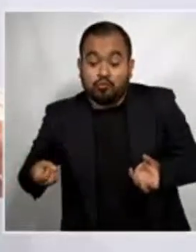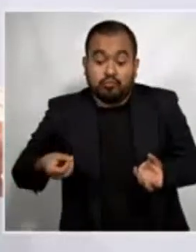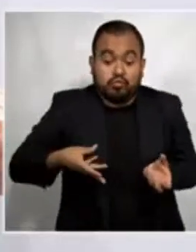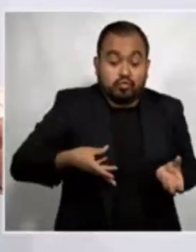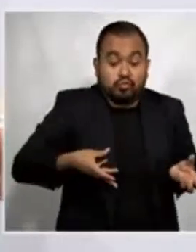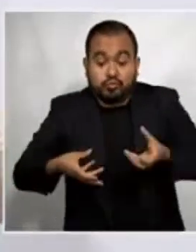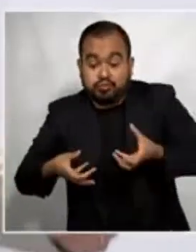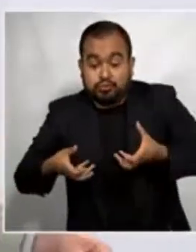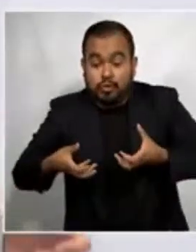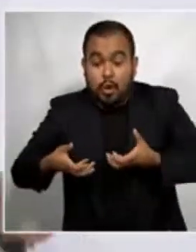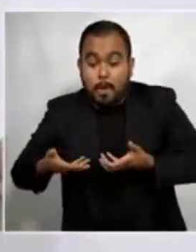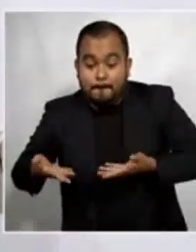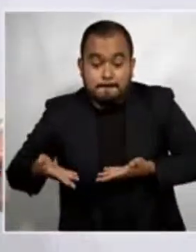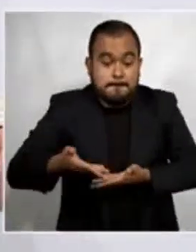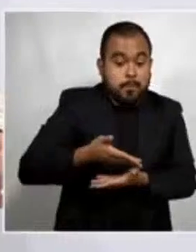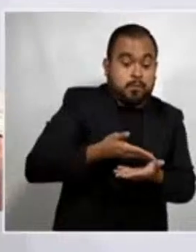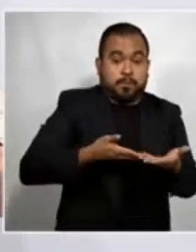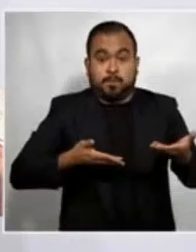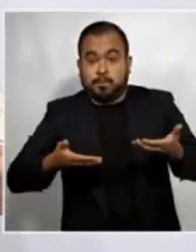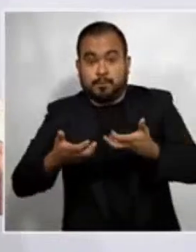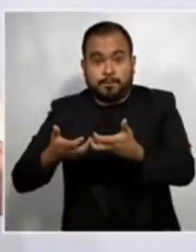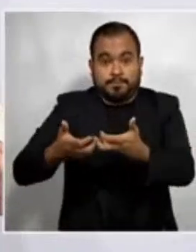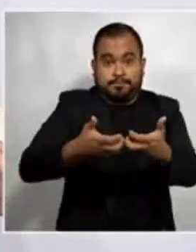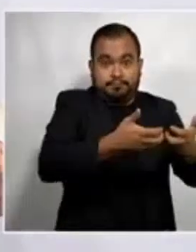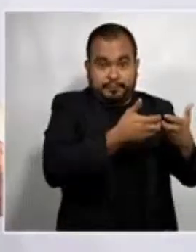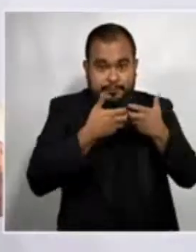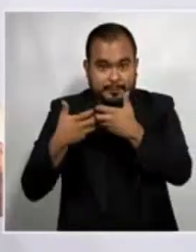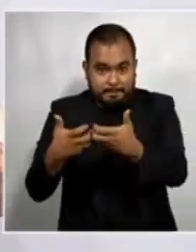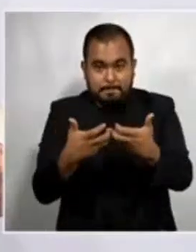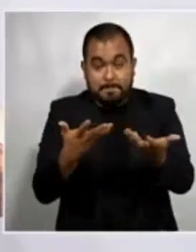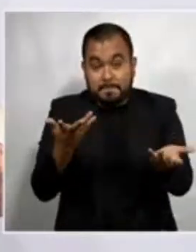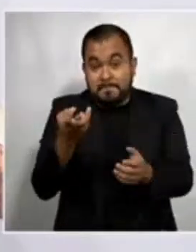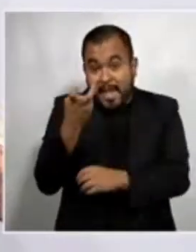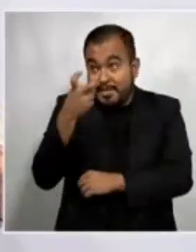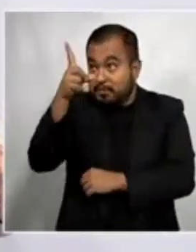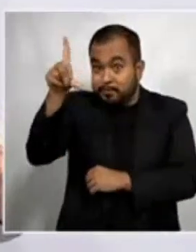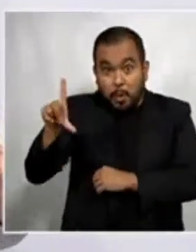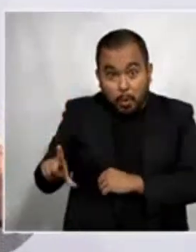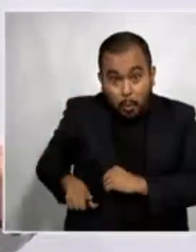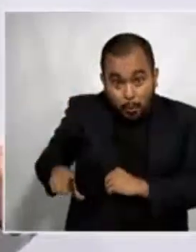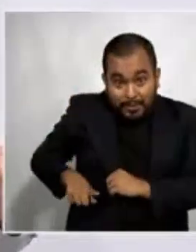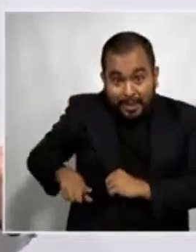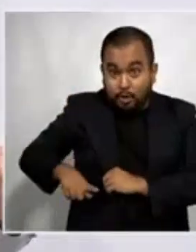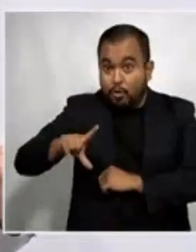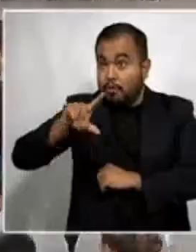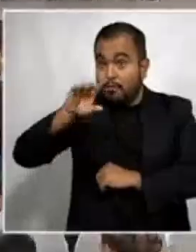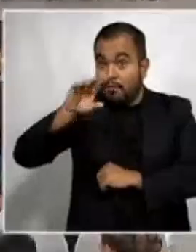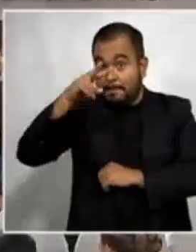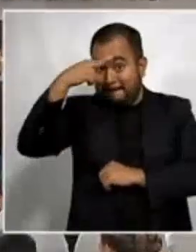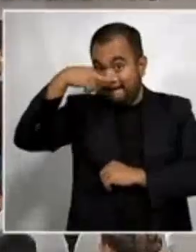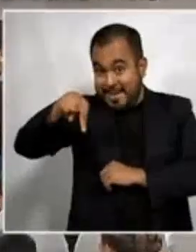Y ya que el gobierno de la República ha puesto esta extraordinaria inversión, el gobierno del